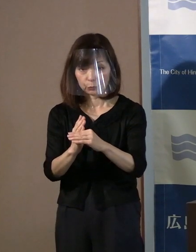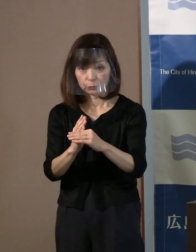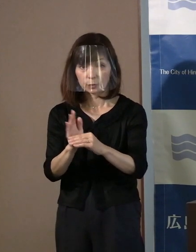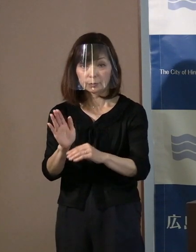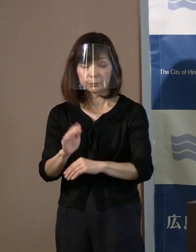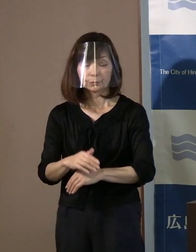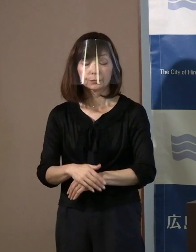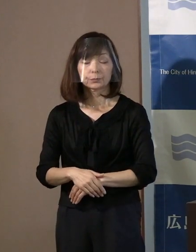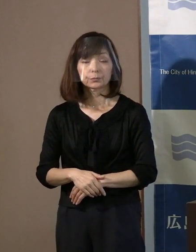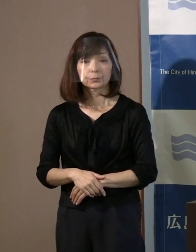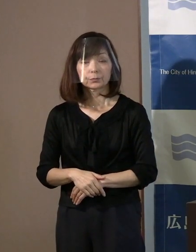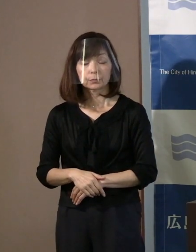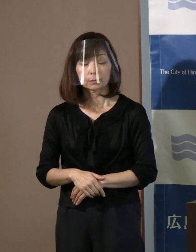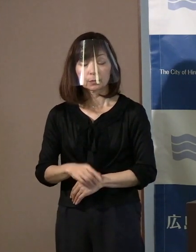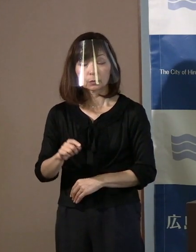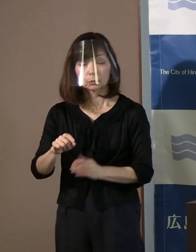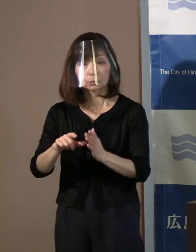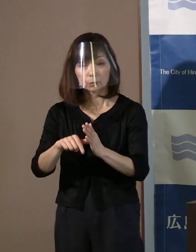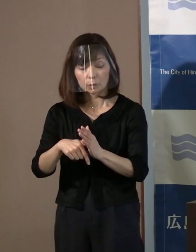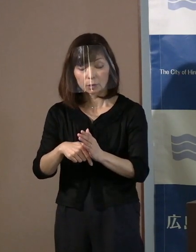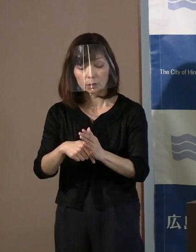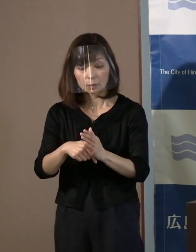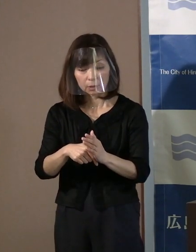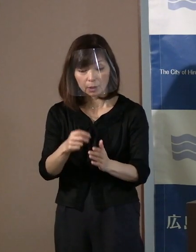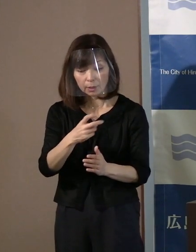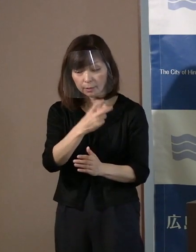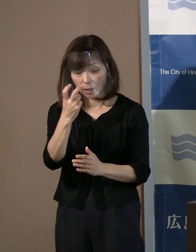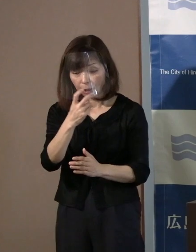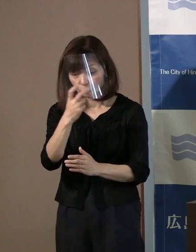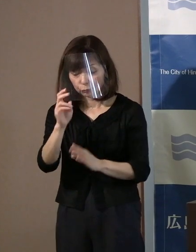その中で発掘状況の確認と､ 先ほど市長が申し上げました